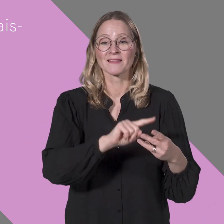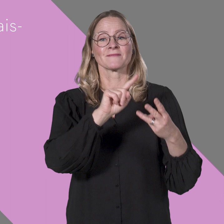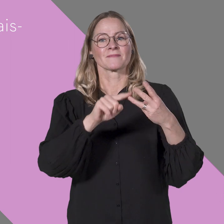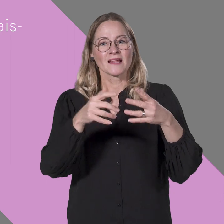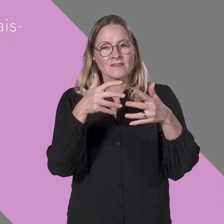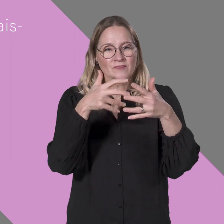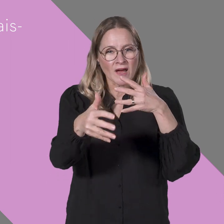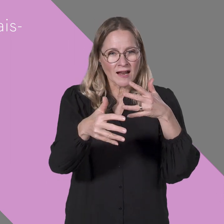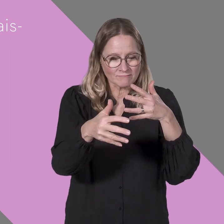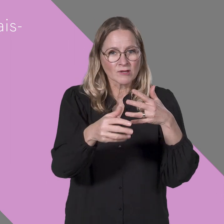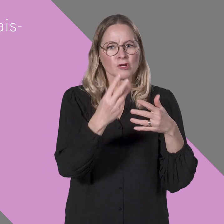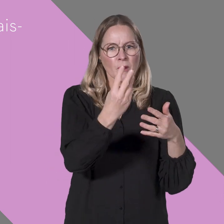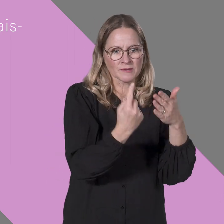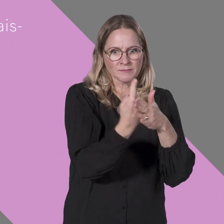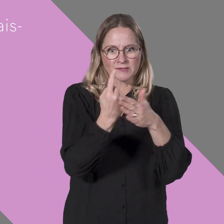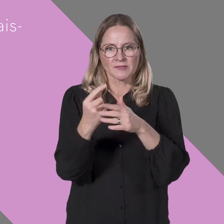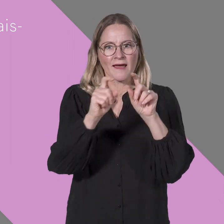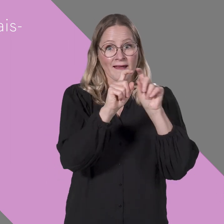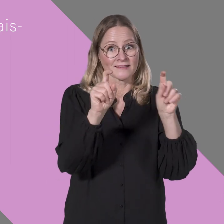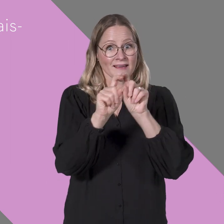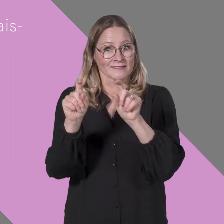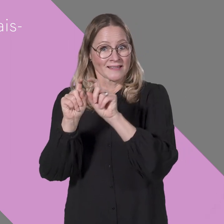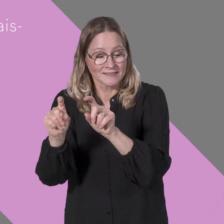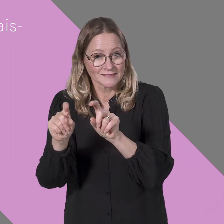ja Rivien välissä 3 -tapahtuman aiheista.